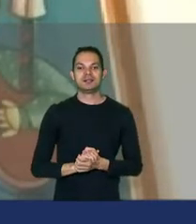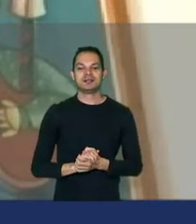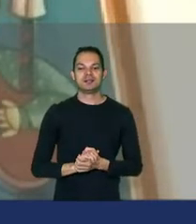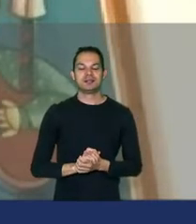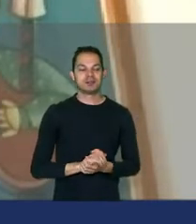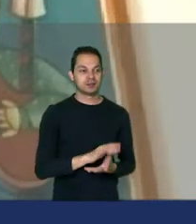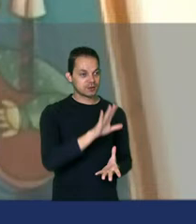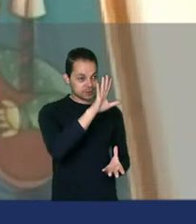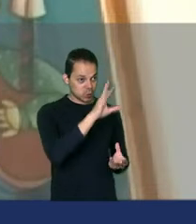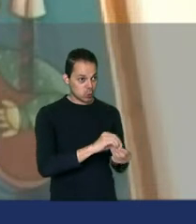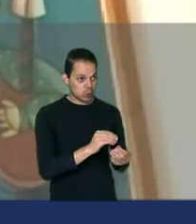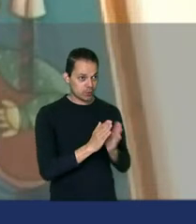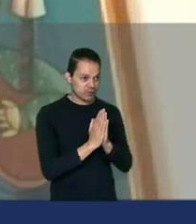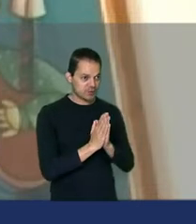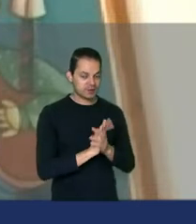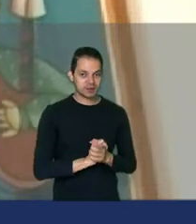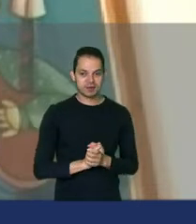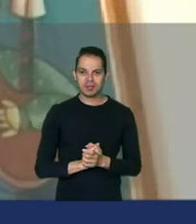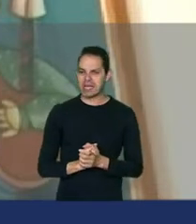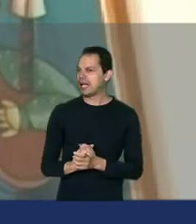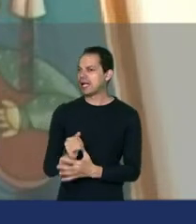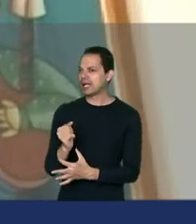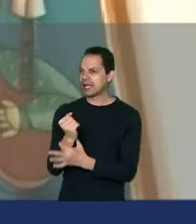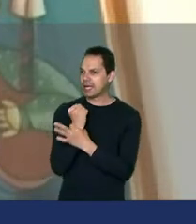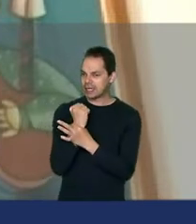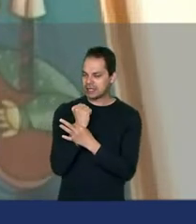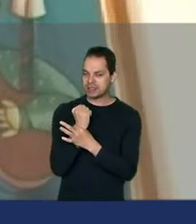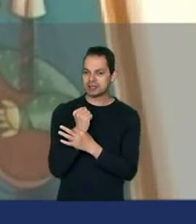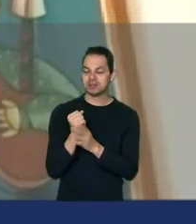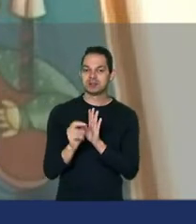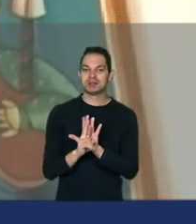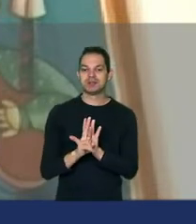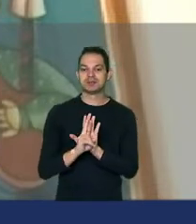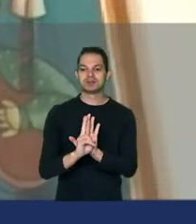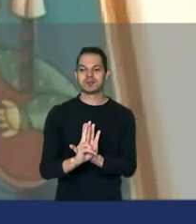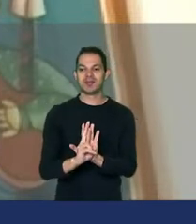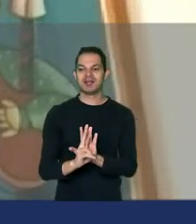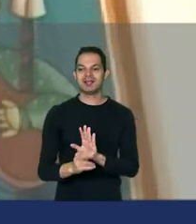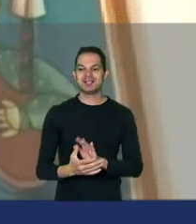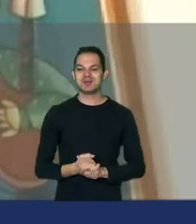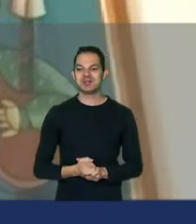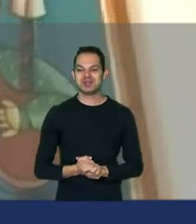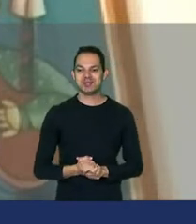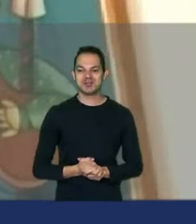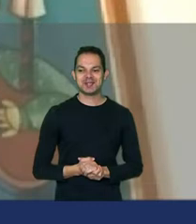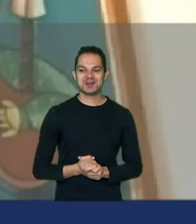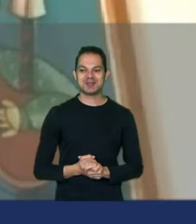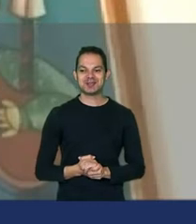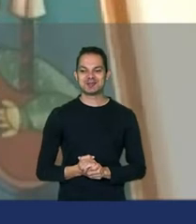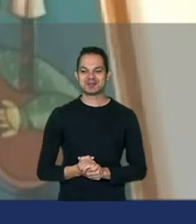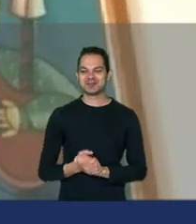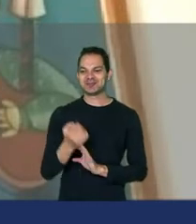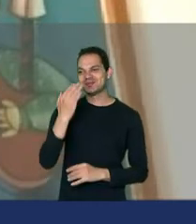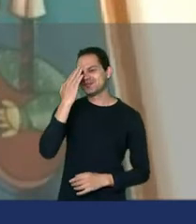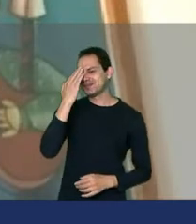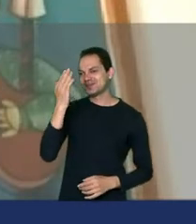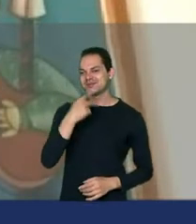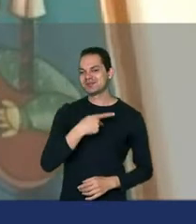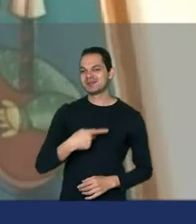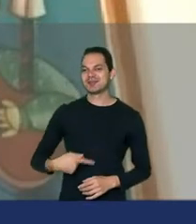[PRESIDENTE]: CONCLUA, DEPUTADA. [SOAR DA CAMPAINHA] -- [DEPUTADA]: TER GARANTIDO MAIOR REPRESENTAÇÃO DO ESPAÇO DE